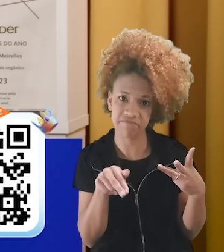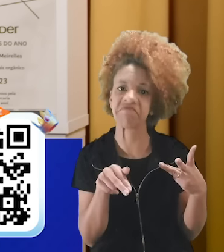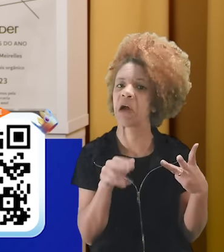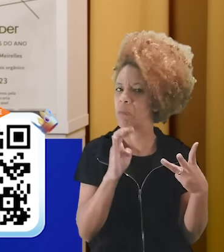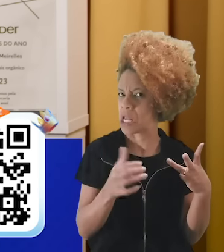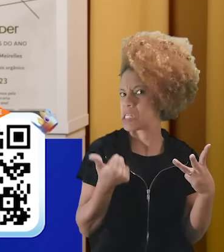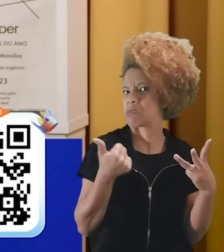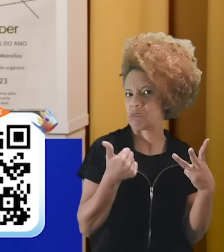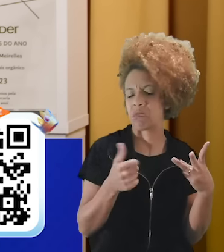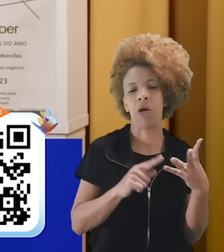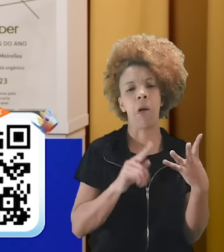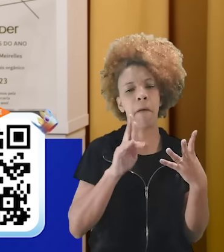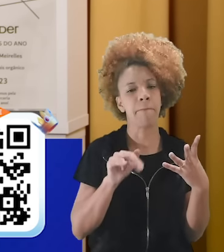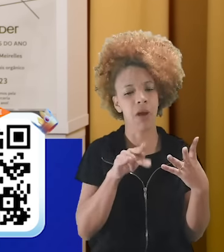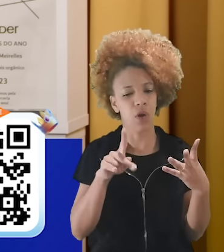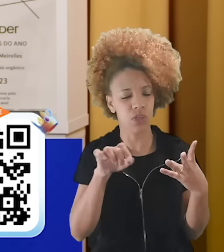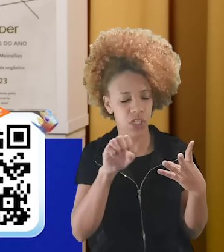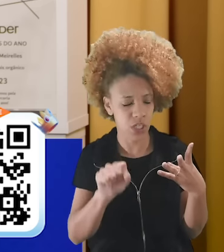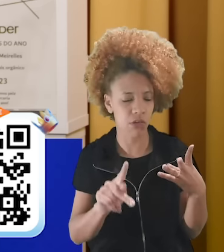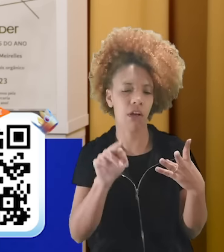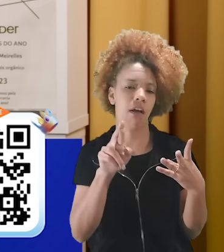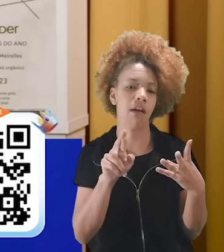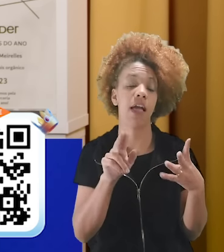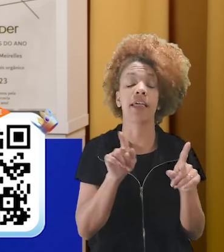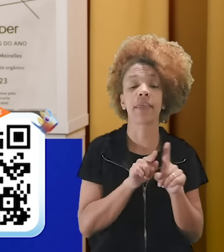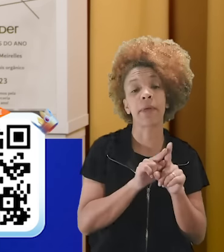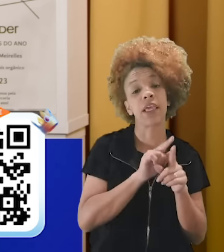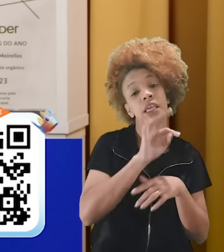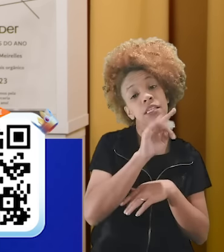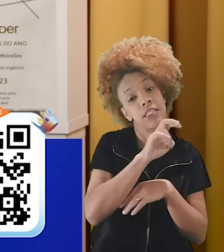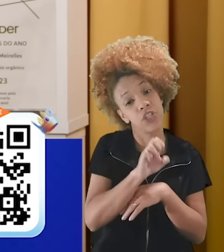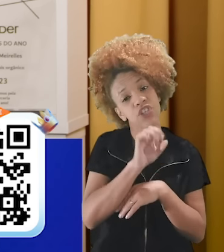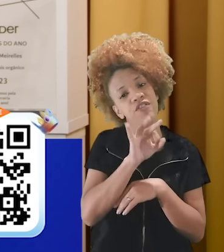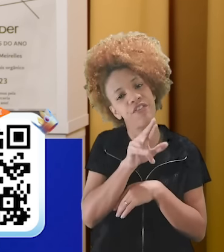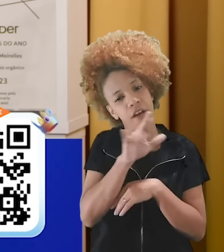já descobri isso Brawl Stars que eu não conheço ela também não e o Street Fighter 6 que é o que